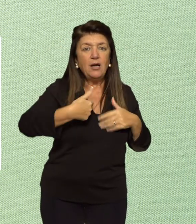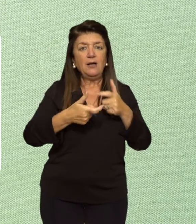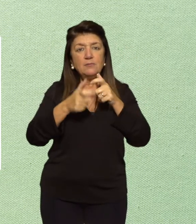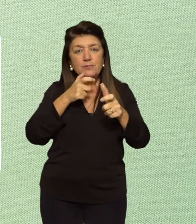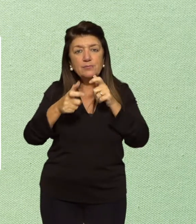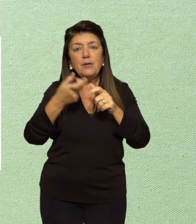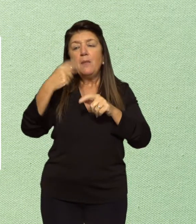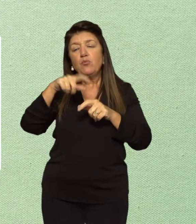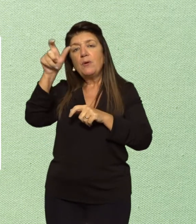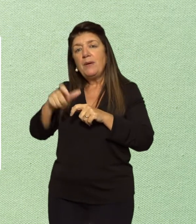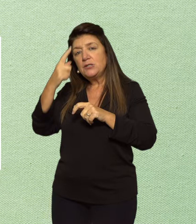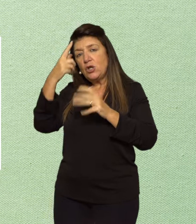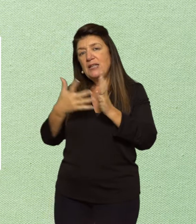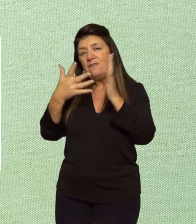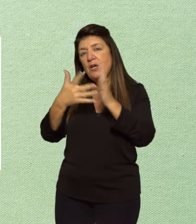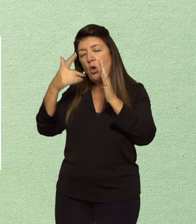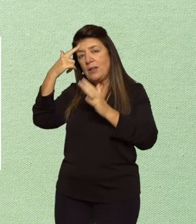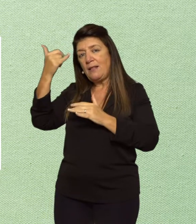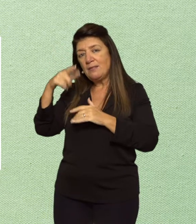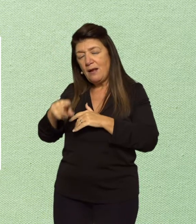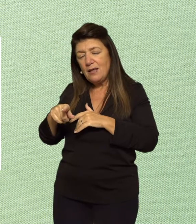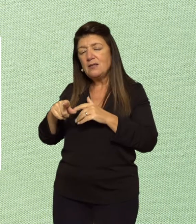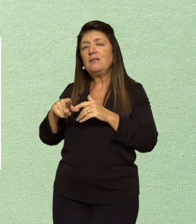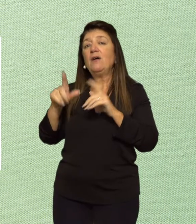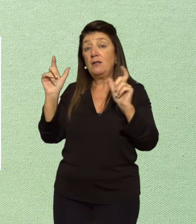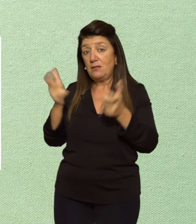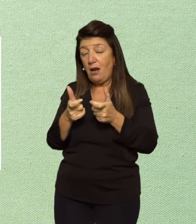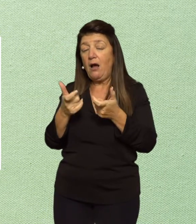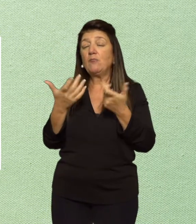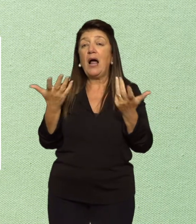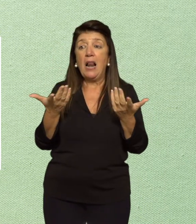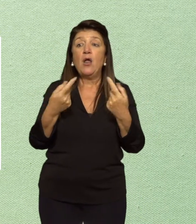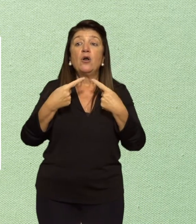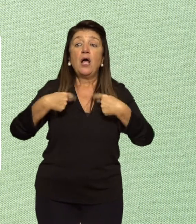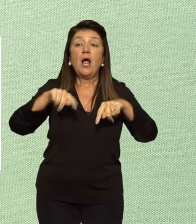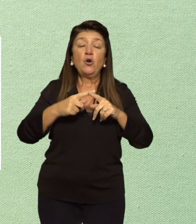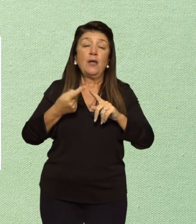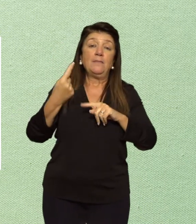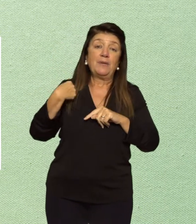E allora spesso ci chiediamo anche se sia nato prima l'uovo o la gallina, se è il trauma ad aver